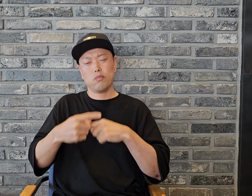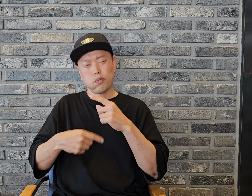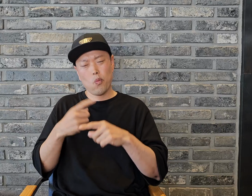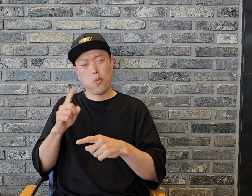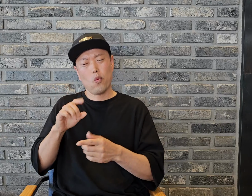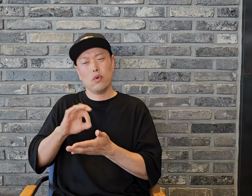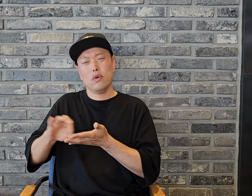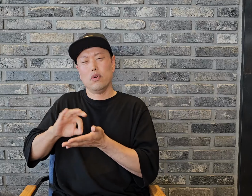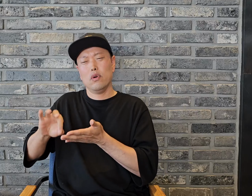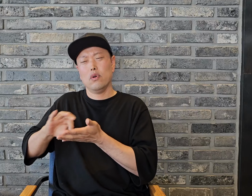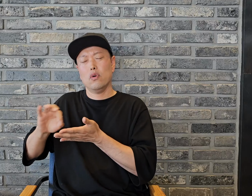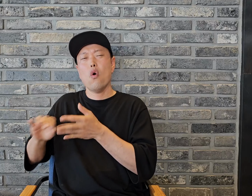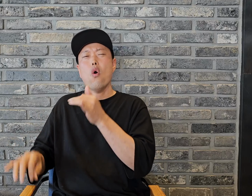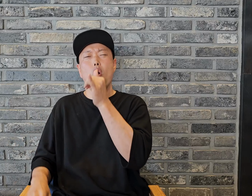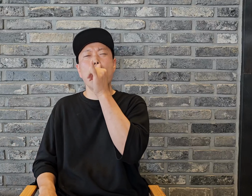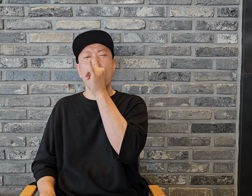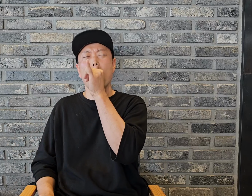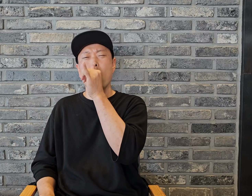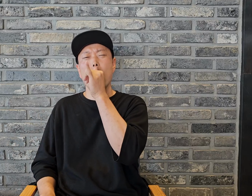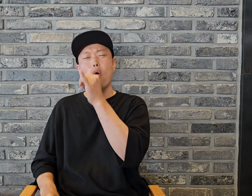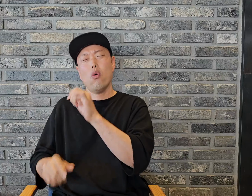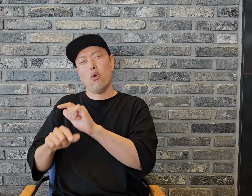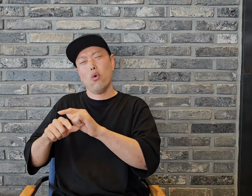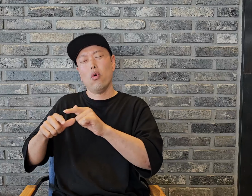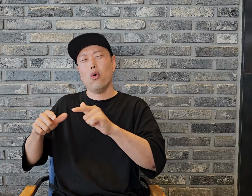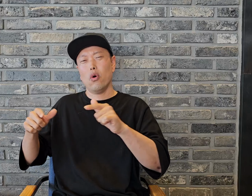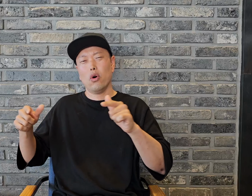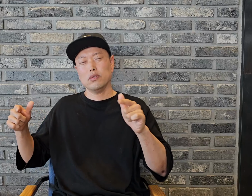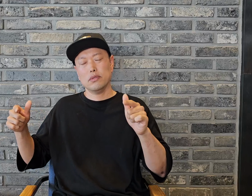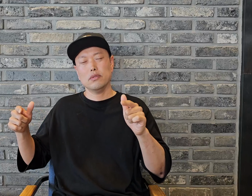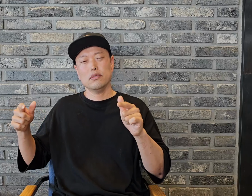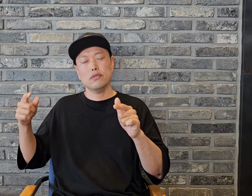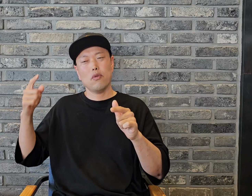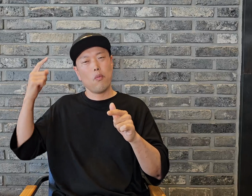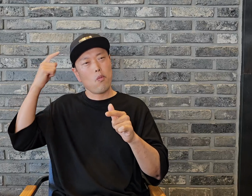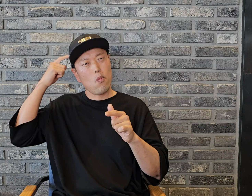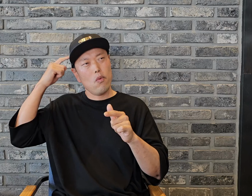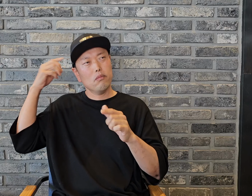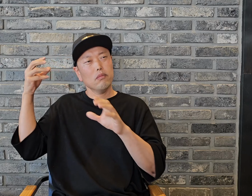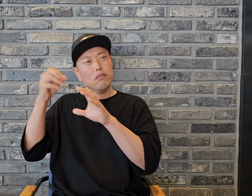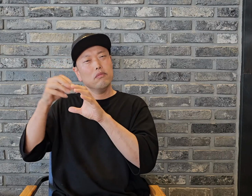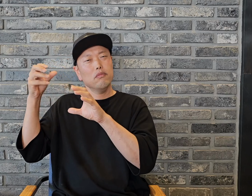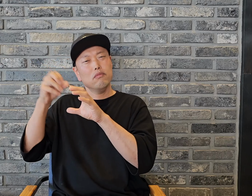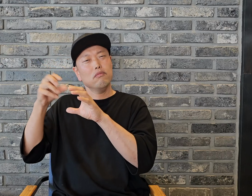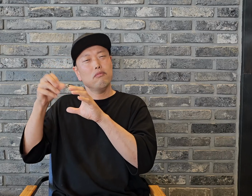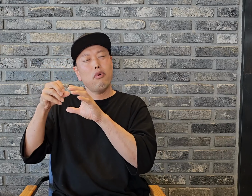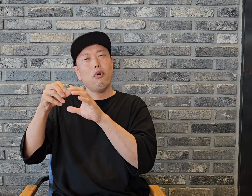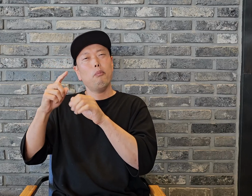Ich habe viel über gebärdensprachliche Ausdrücke mit unangenehmer Bedeutung nachgedacht und die Ideen geordnet.